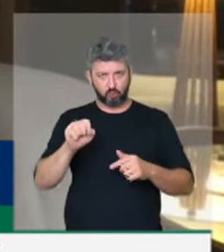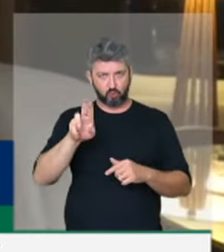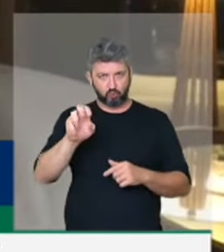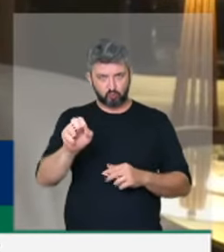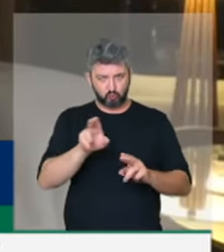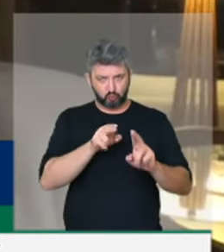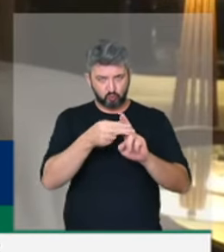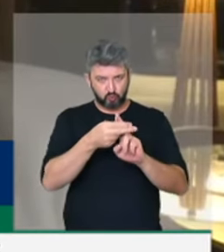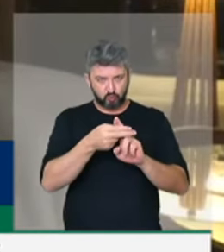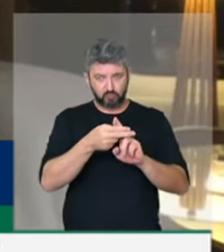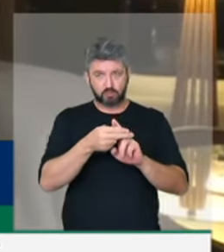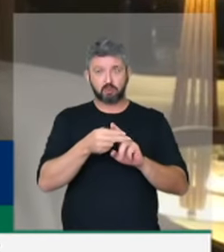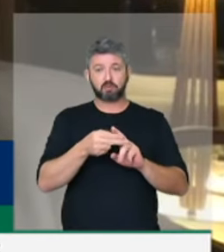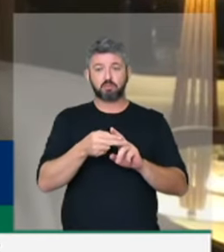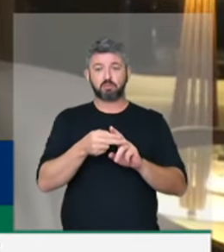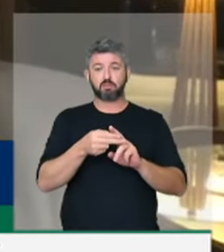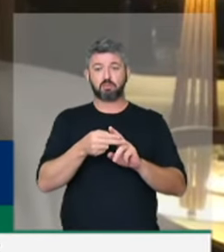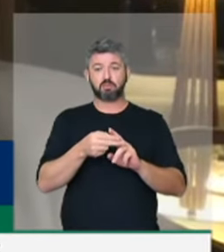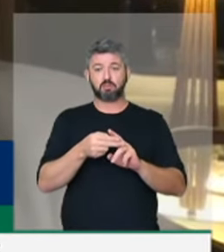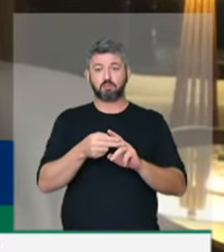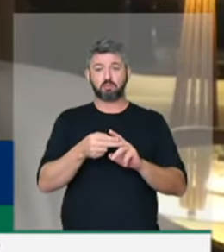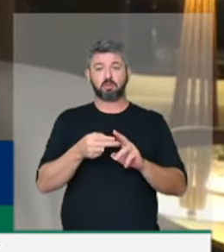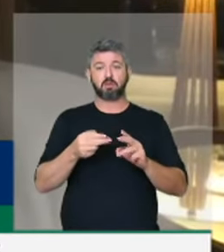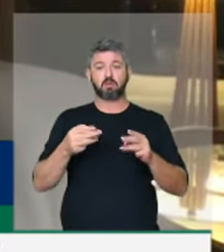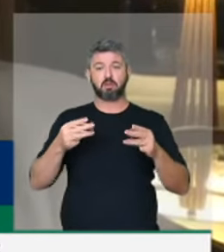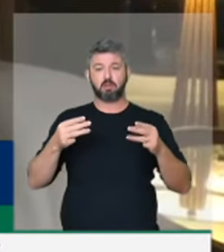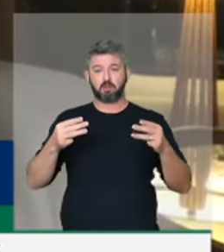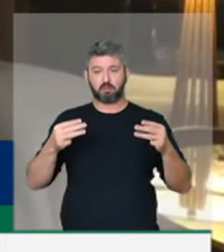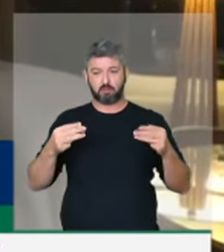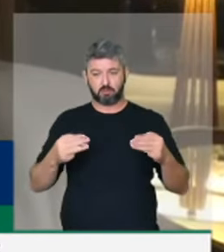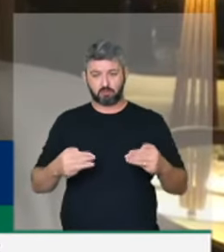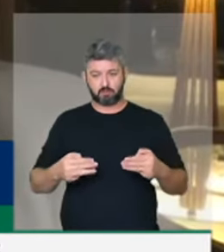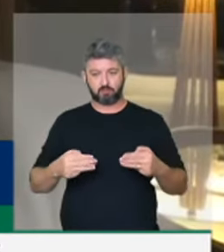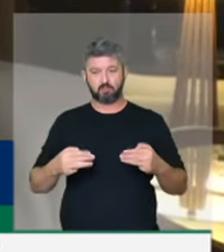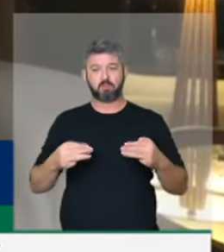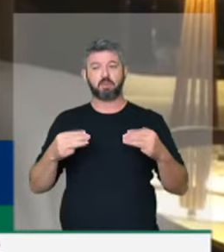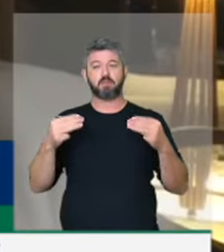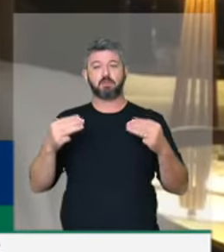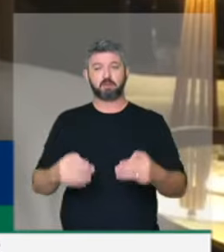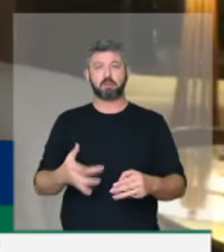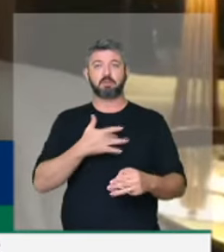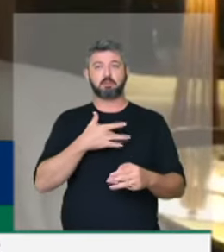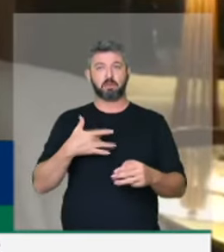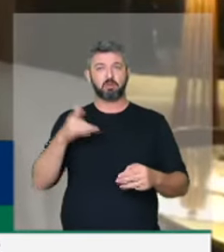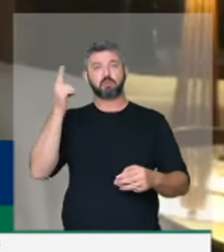FIRME DO SUS DO MINISTÉRIO DA SAÚDE PARA... PARA REGULAR OS PREÇOS NÓS VAMOS PAGAR MUITO CARO POR CADA UMA DESSAS UTIS